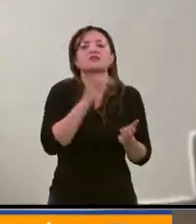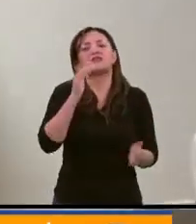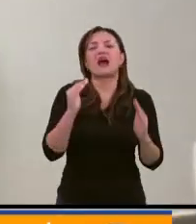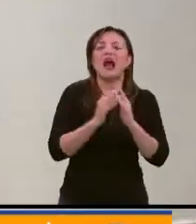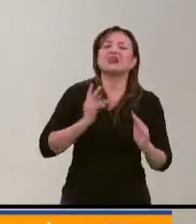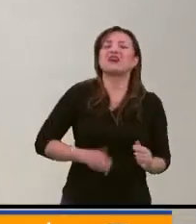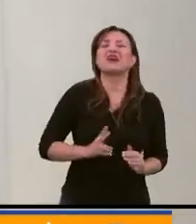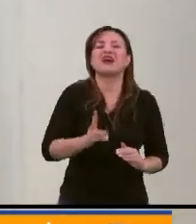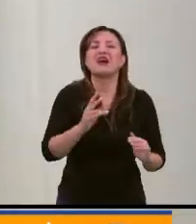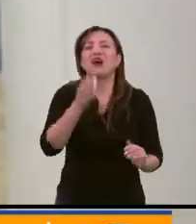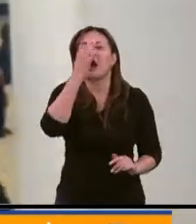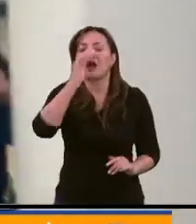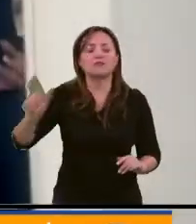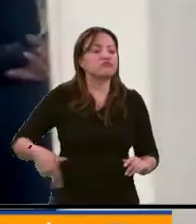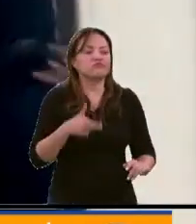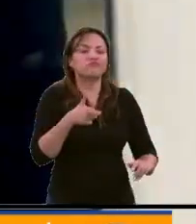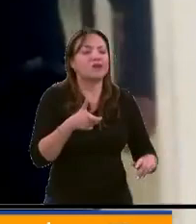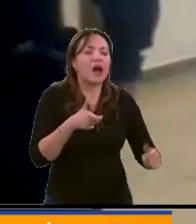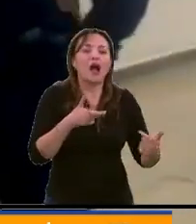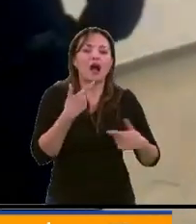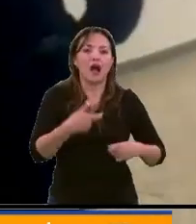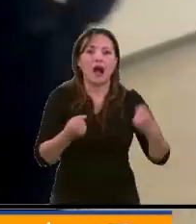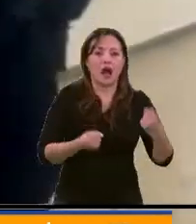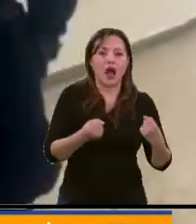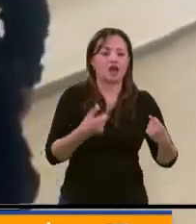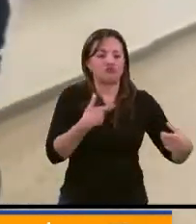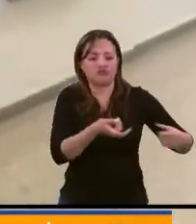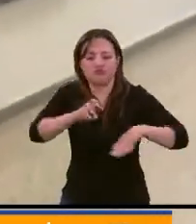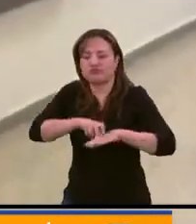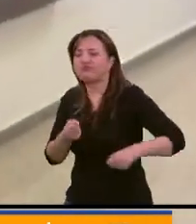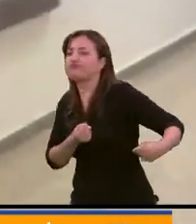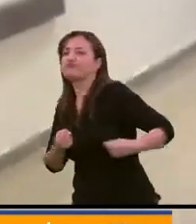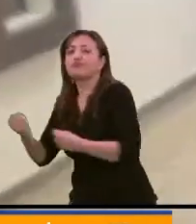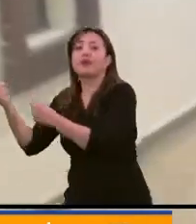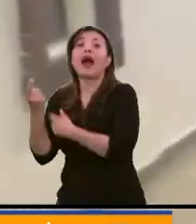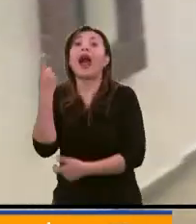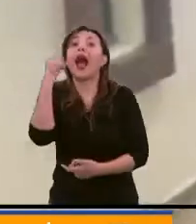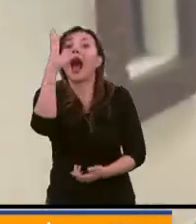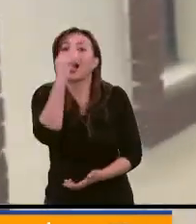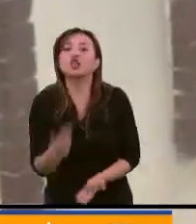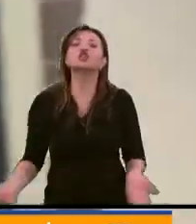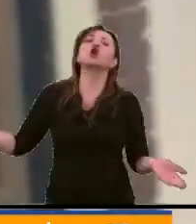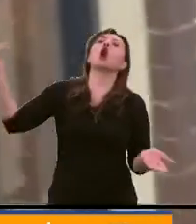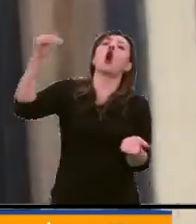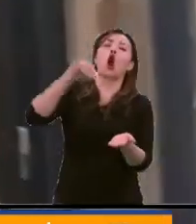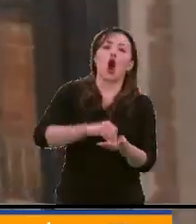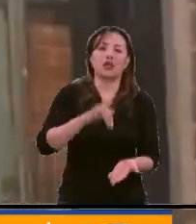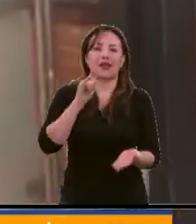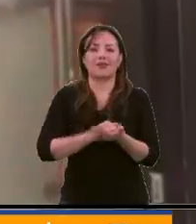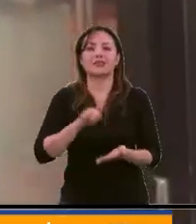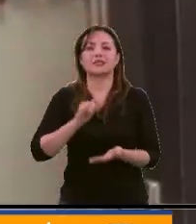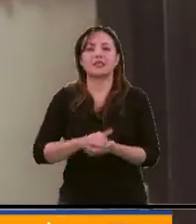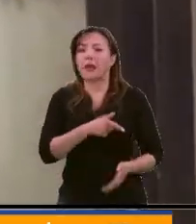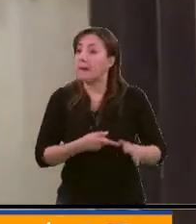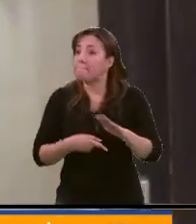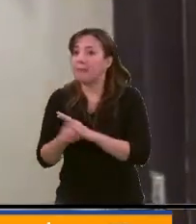y quién lo va a saber? lo cierto es qué servía por